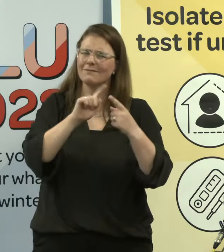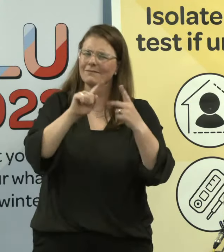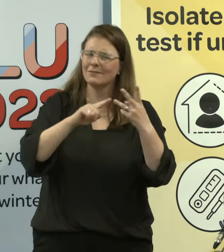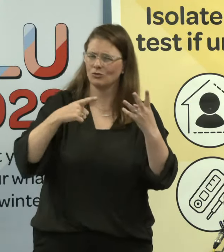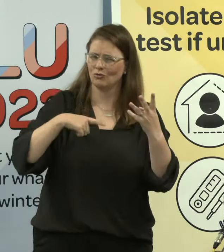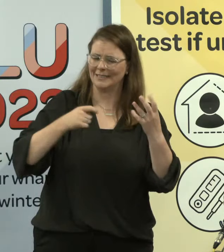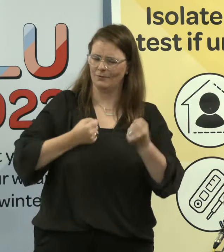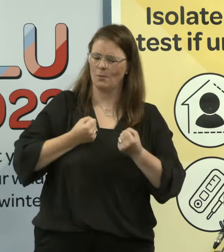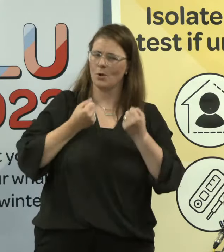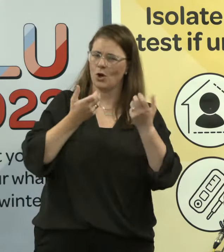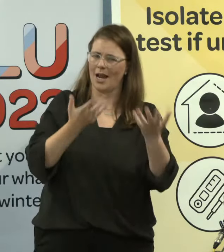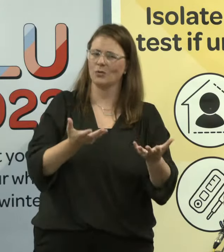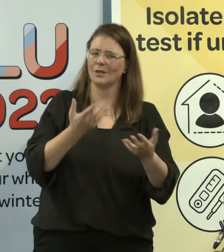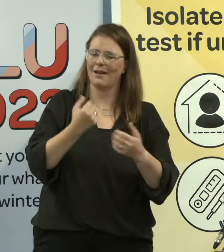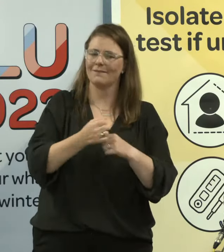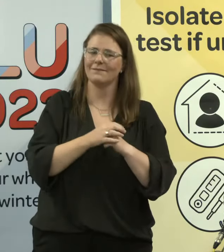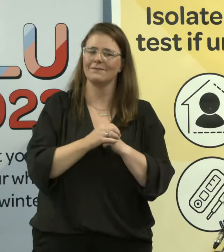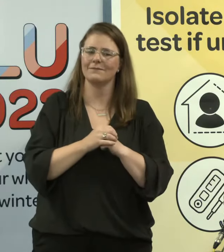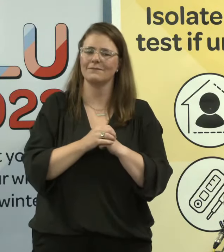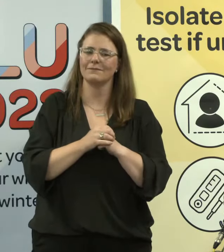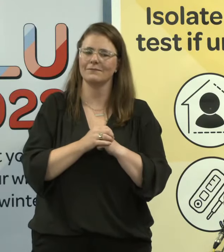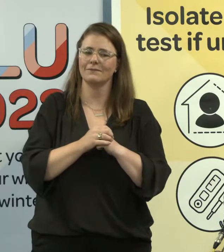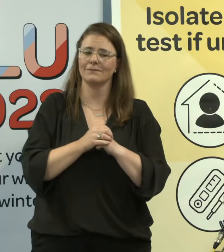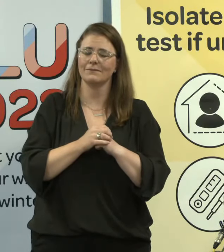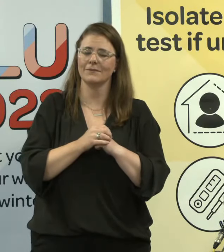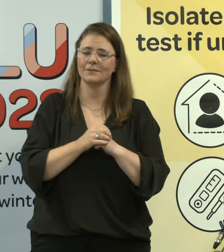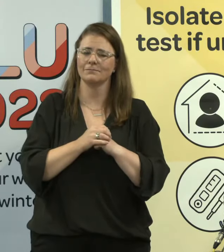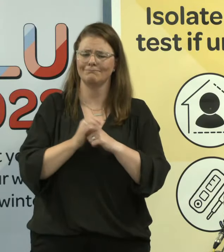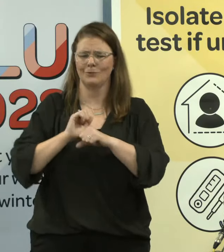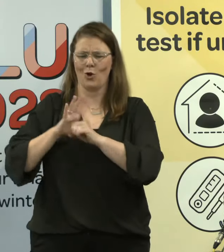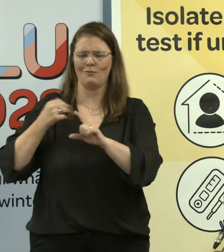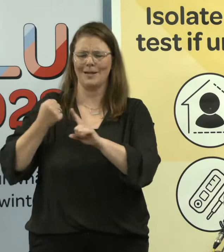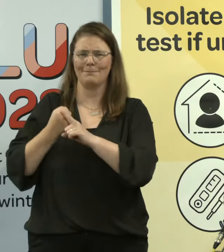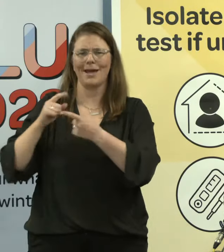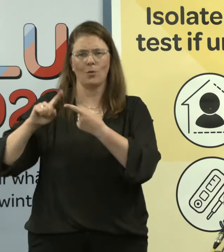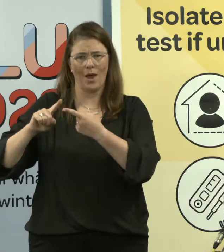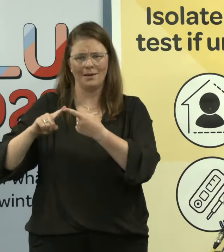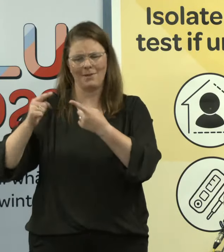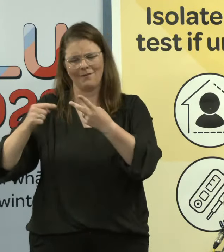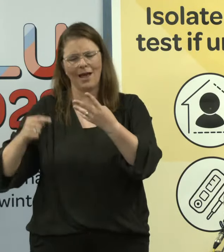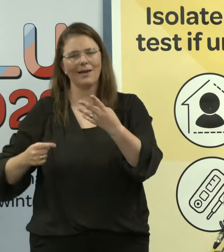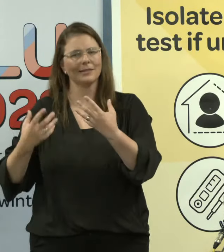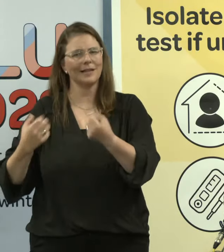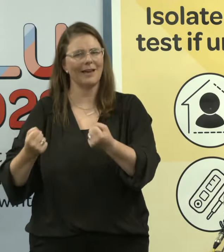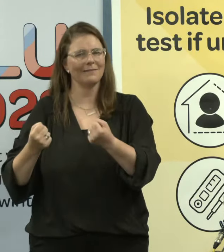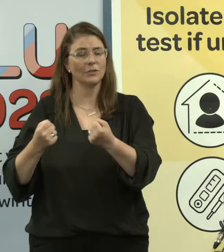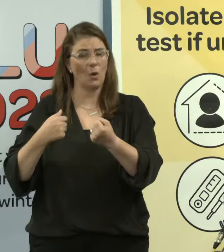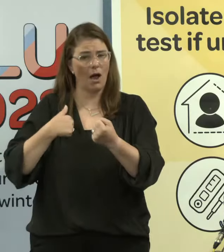taku whakaaro nga kaituku mahi, ina koa, e tino mohio ana mo te